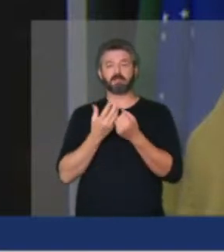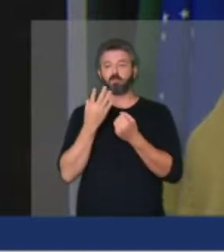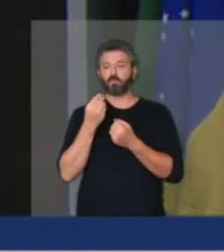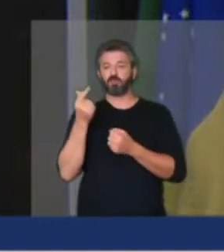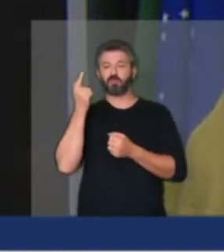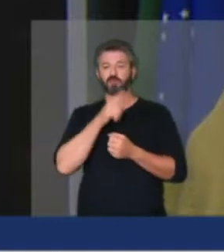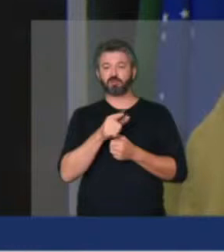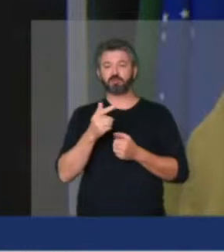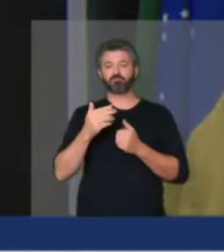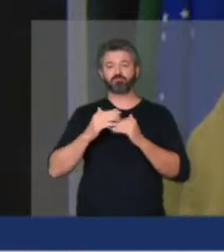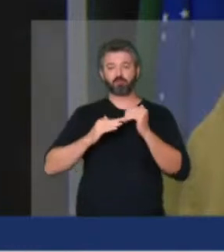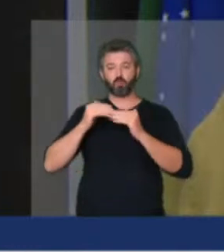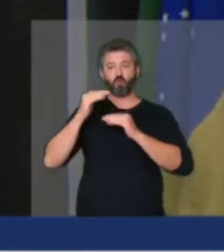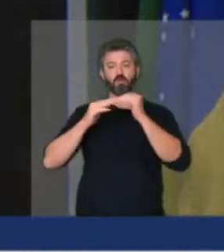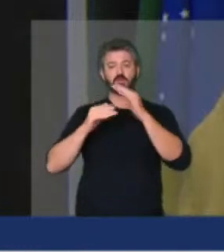É IMPORTANTE DIZER QUE AQUI NESSE PARLAMENTO, MUITAS DAS